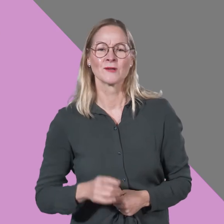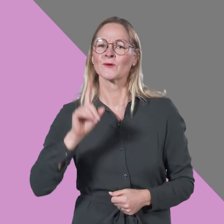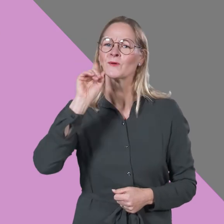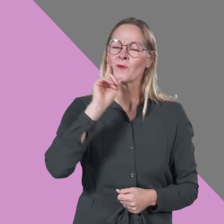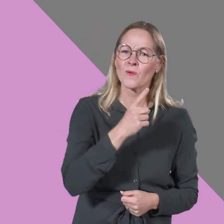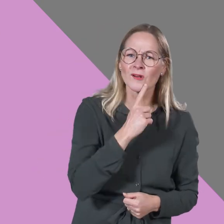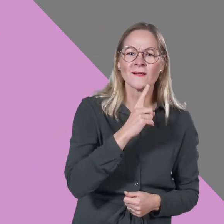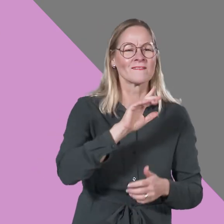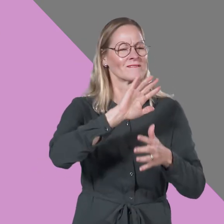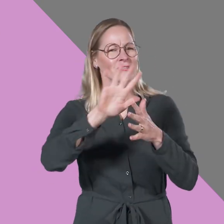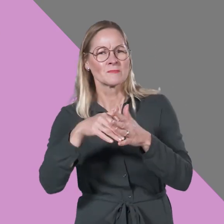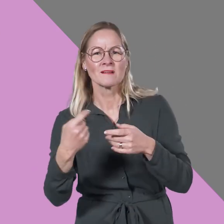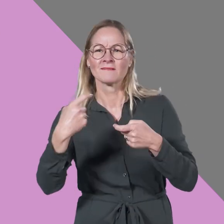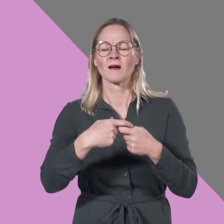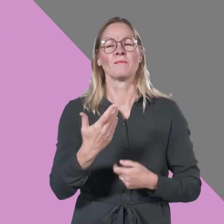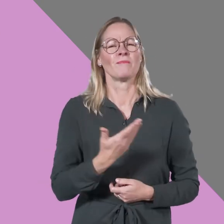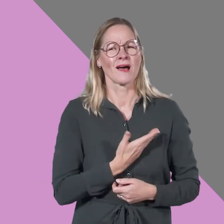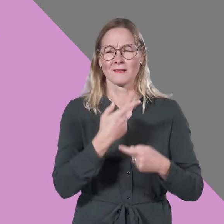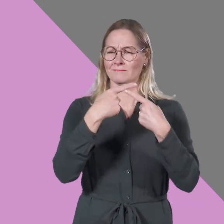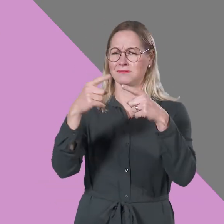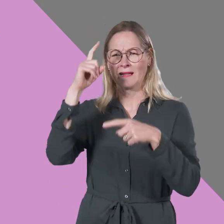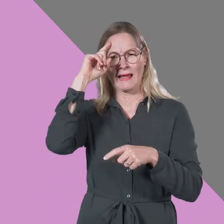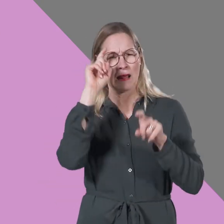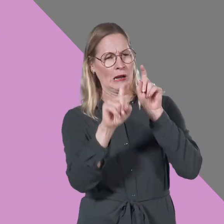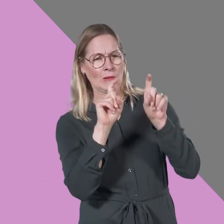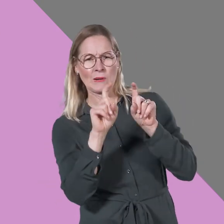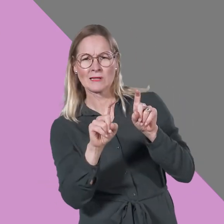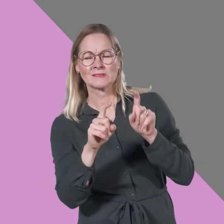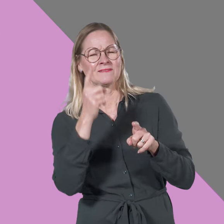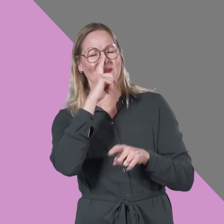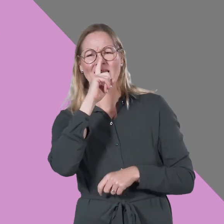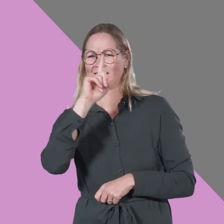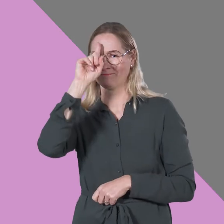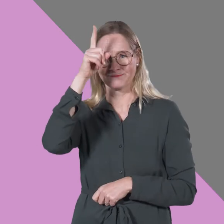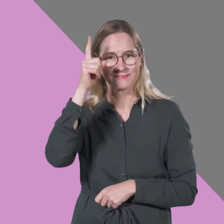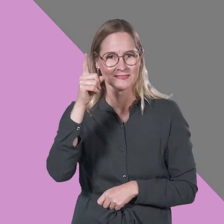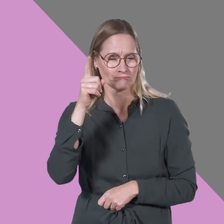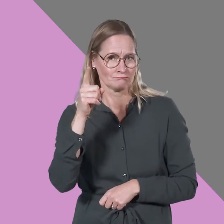Kuurouteen ja viittomakieleen liittyy paljon erilaisia ennakkoluuloja ja väärinkäsityksiä.